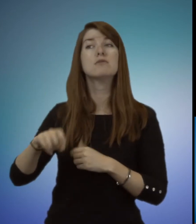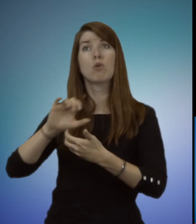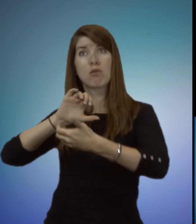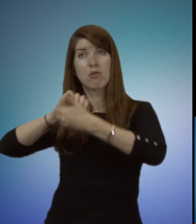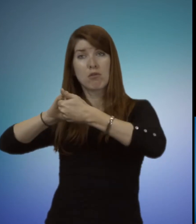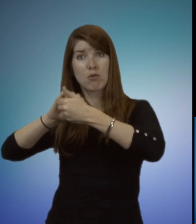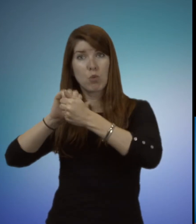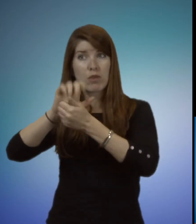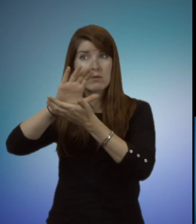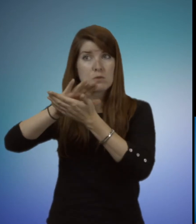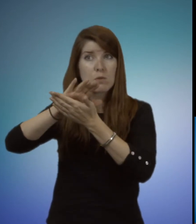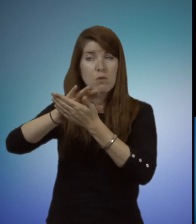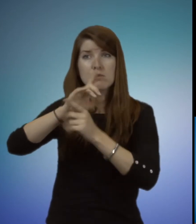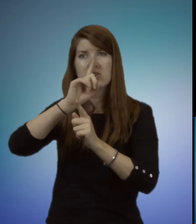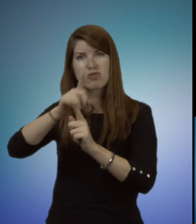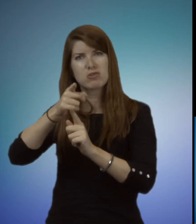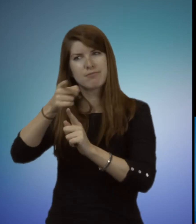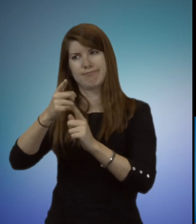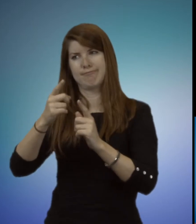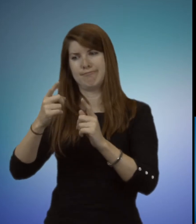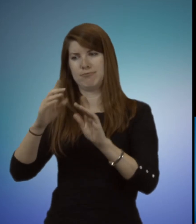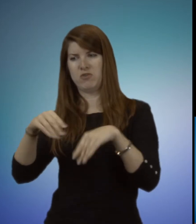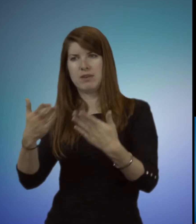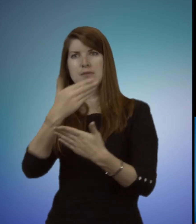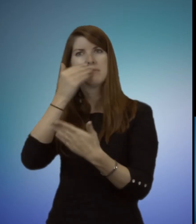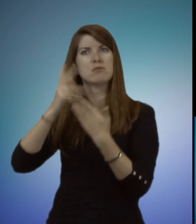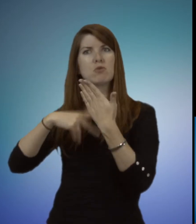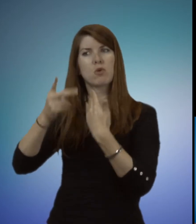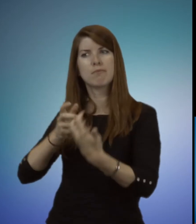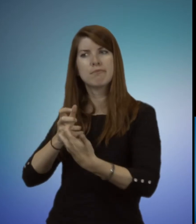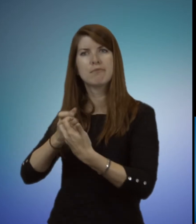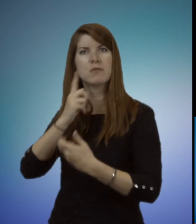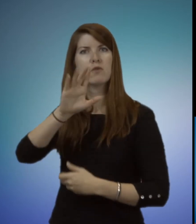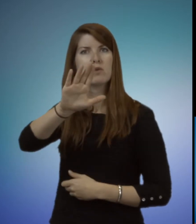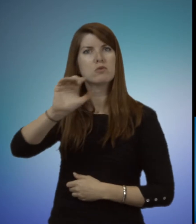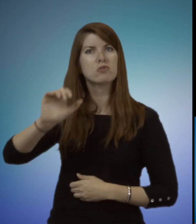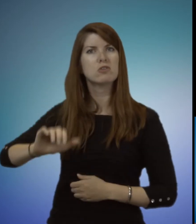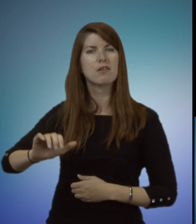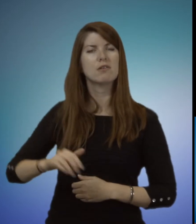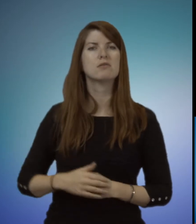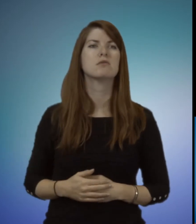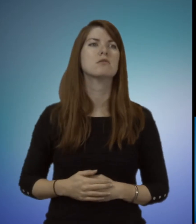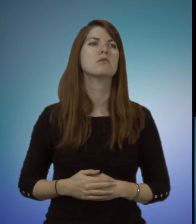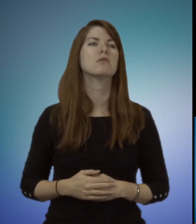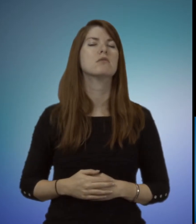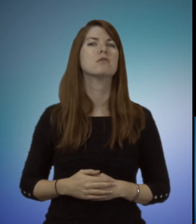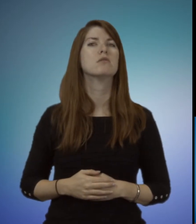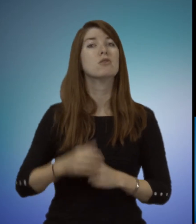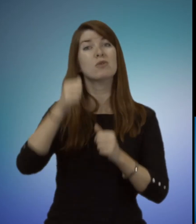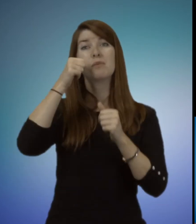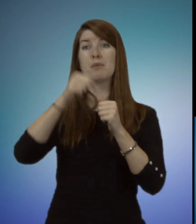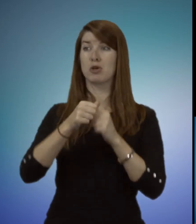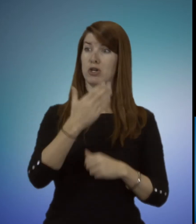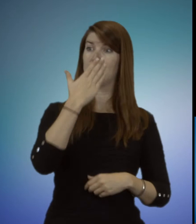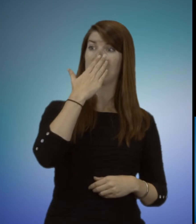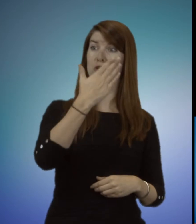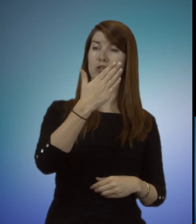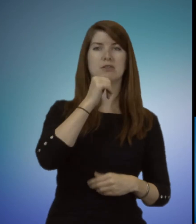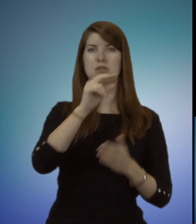escuela, debe cerciorarse de que esté recibiendo el programa que cree que es mejor para su hijo. Recuerde, "bien" no es suficientemente bueno.